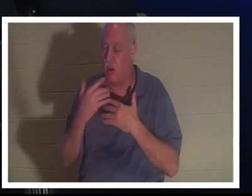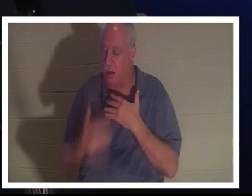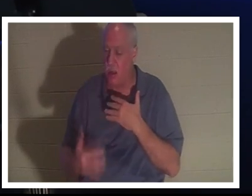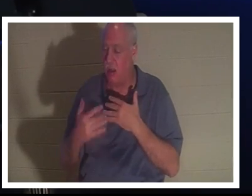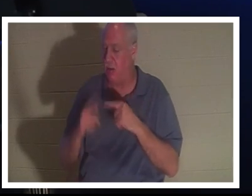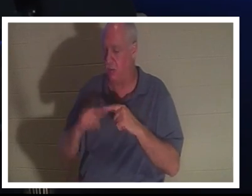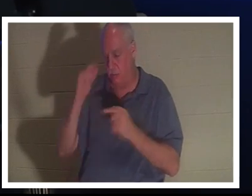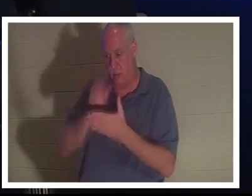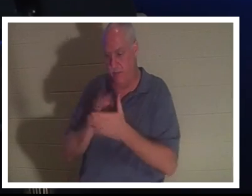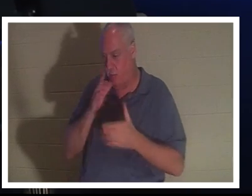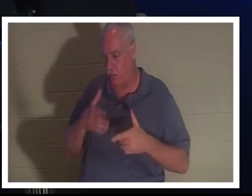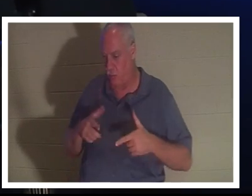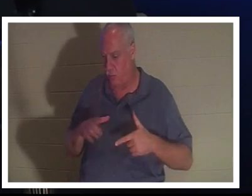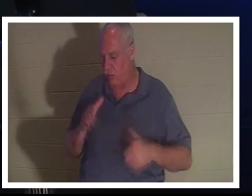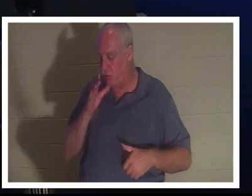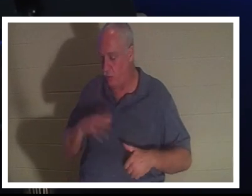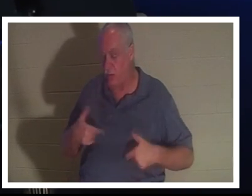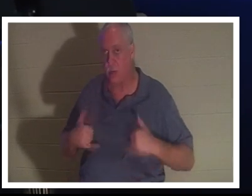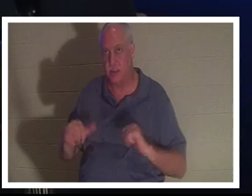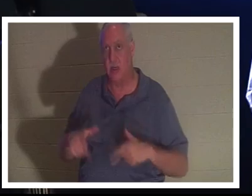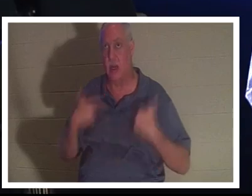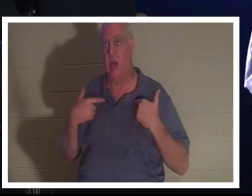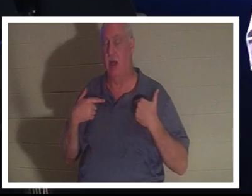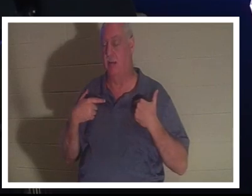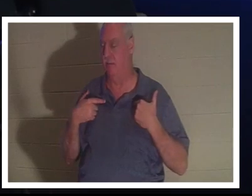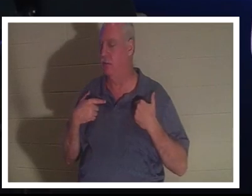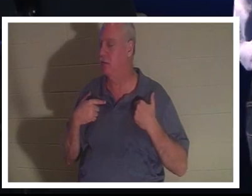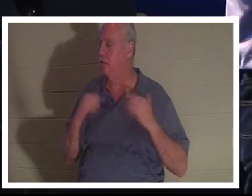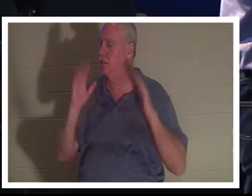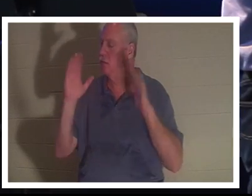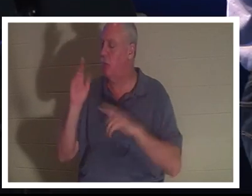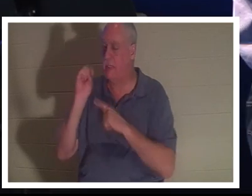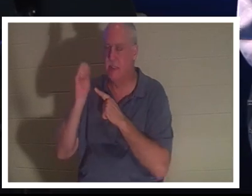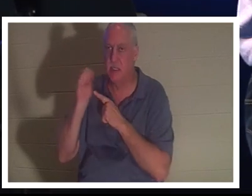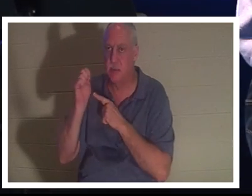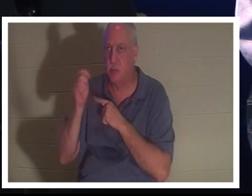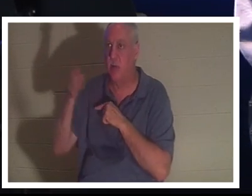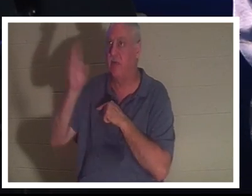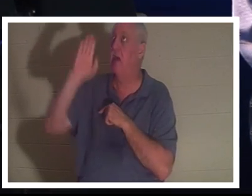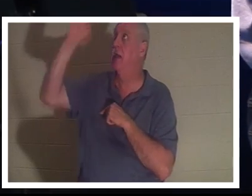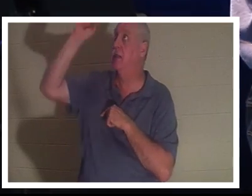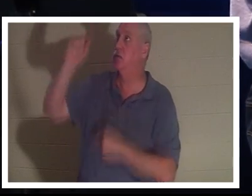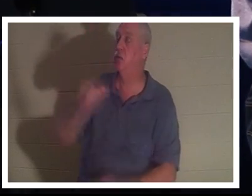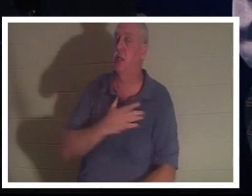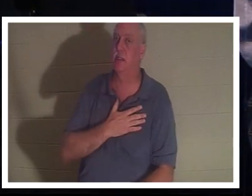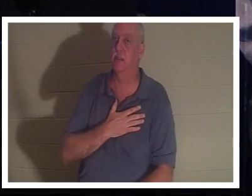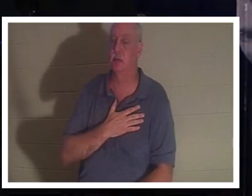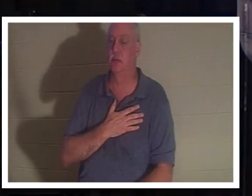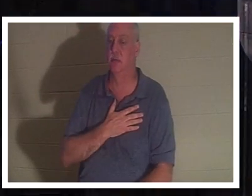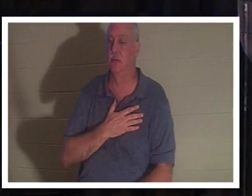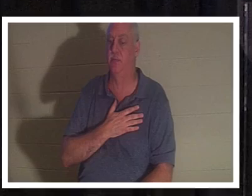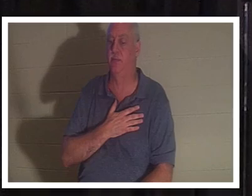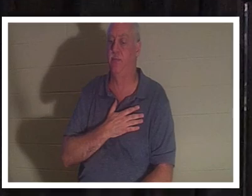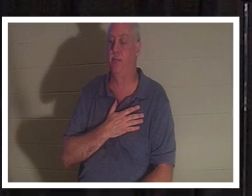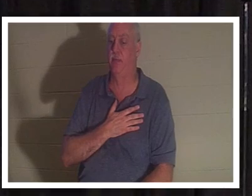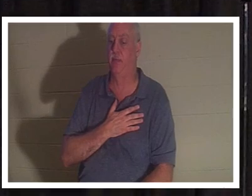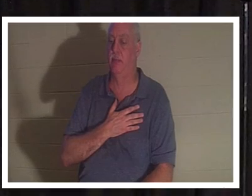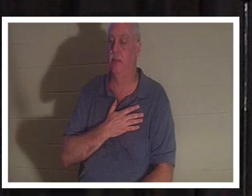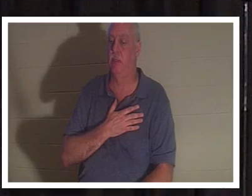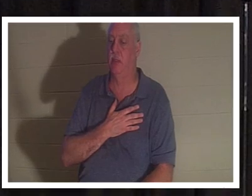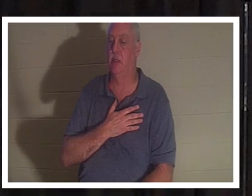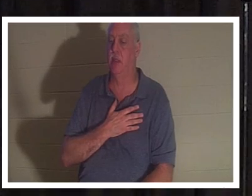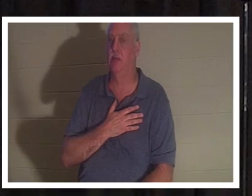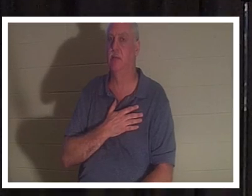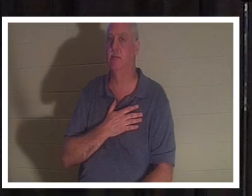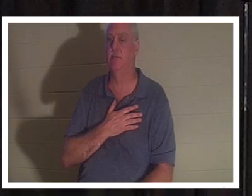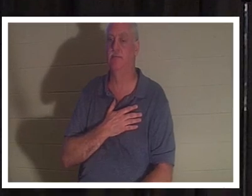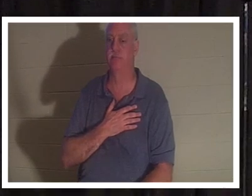것과 하나님의 은혜에 대한 이 놀라운 간증을 믿을 수 없었습니다 . 그러나 그녀는 그녀를 돕고